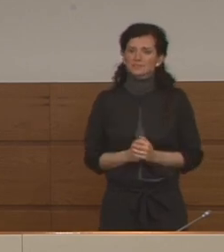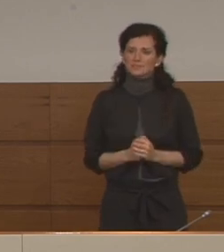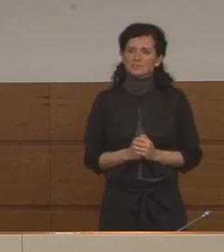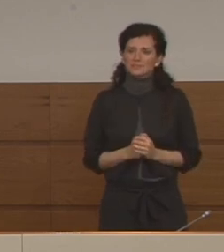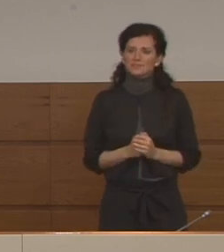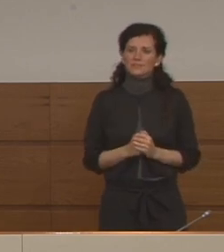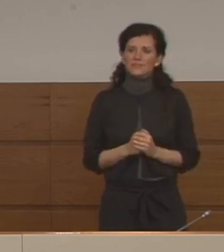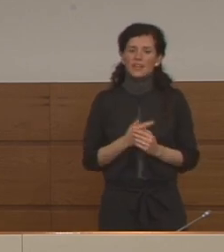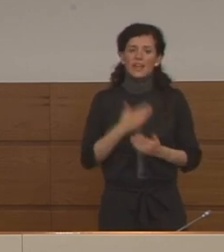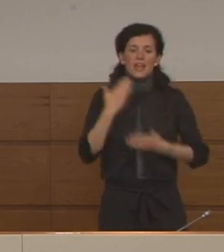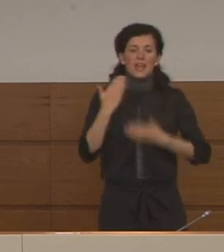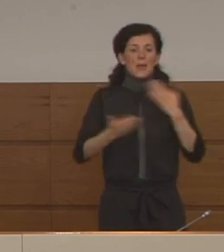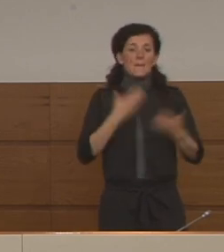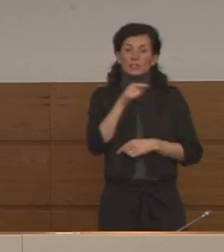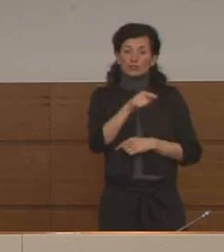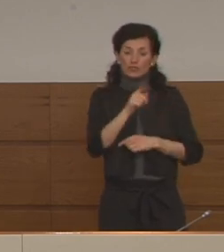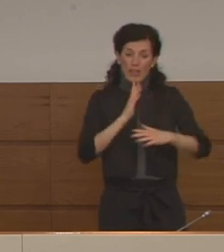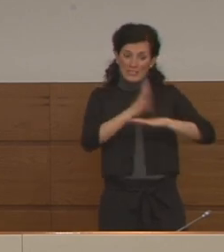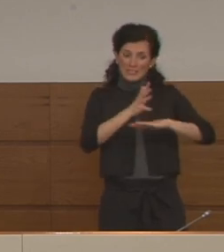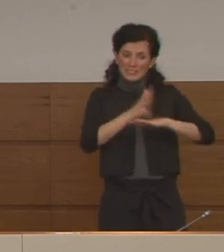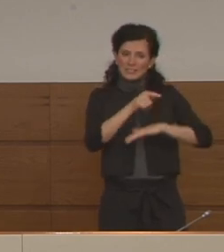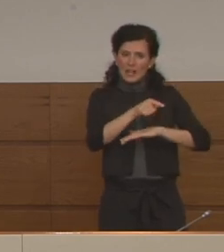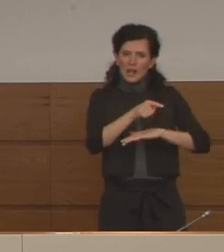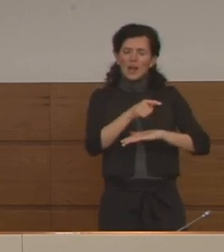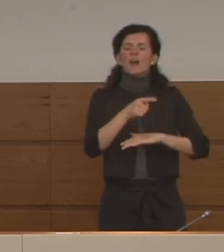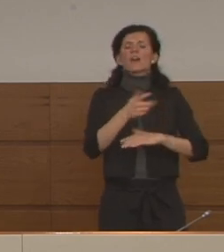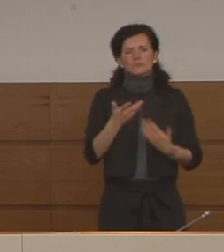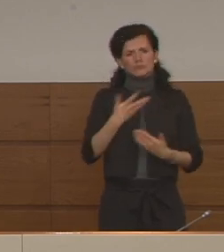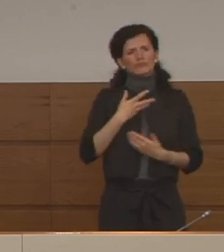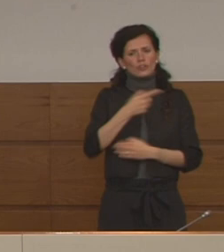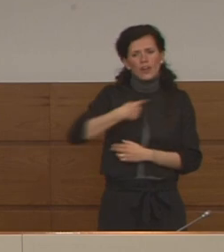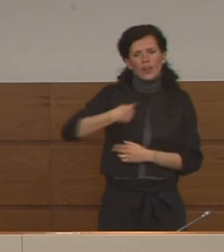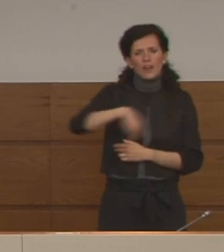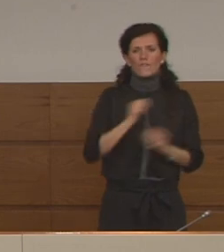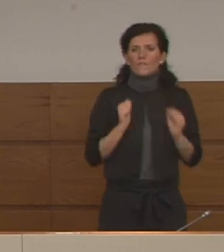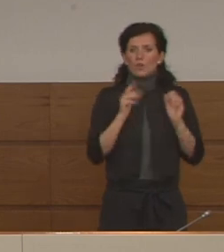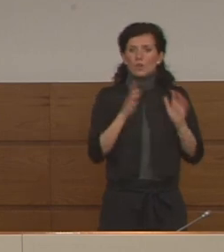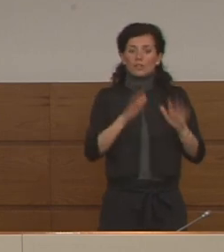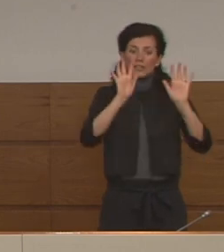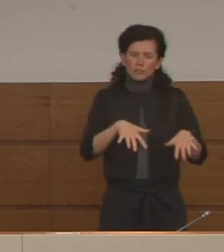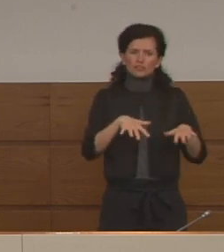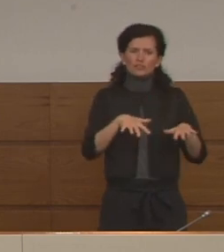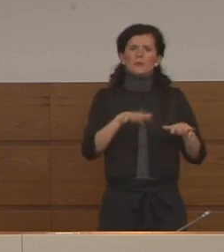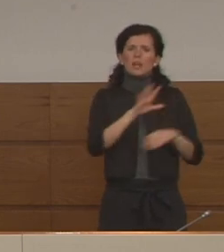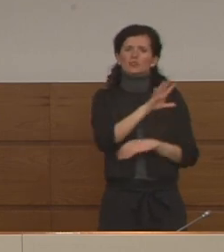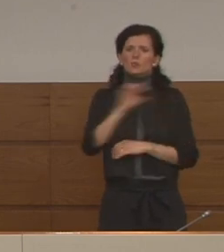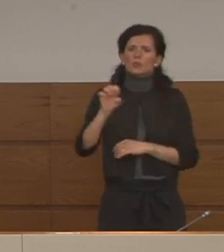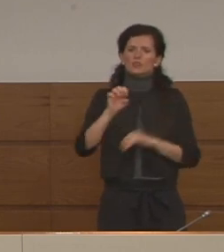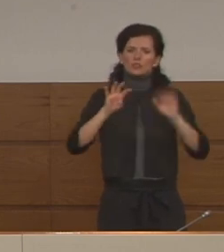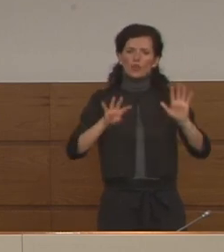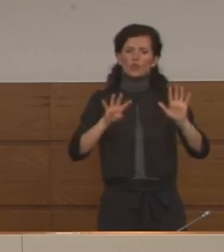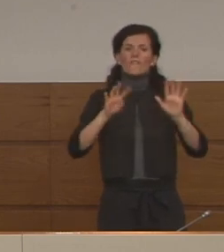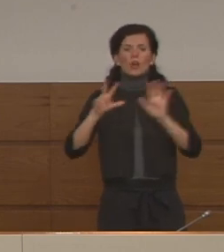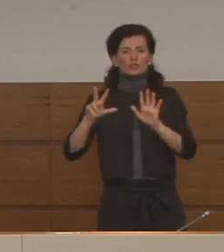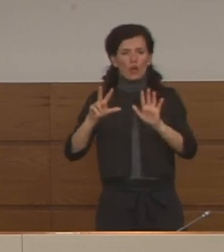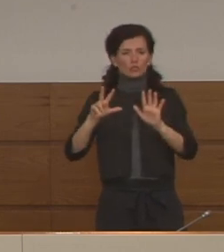voglio ricordare i nostri volontari, oggi sono 10.598 volontari che si